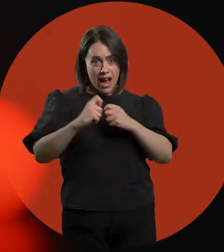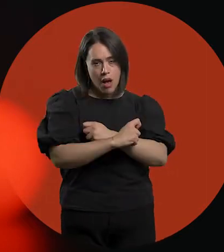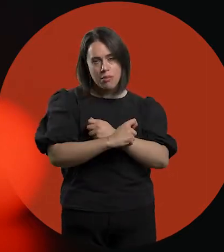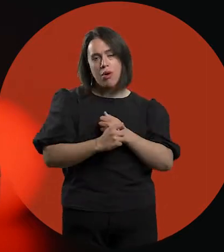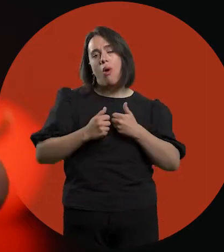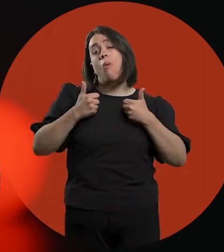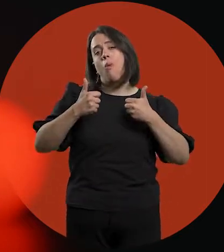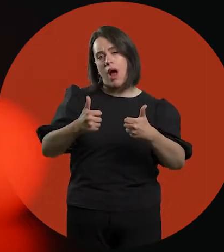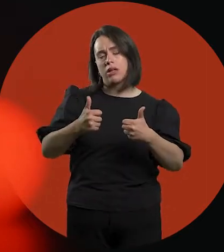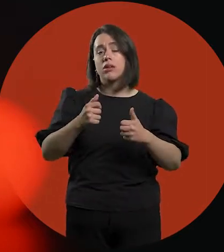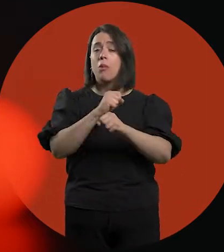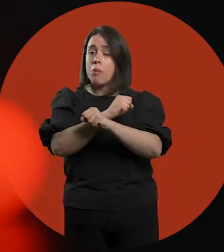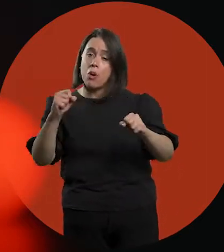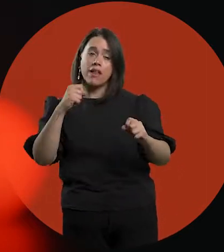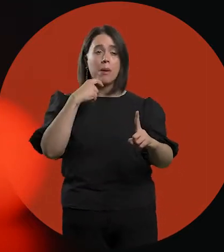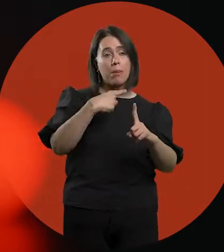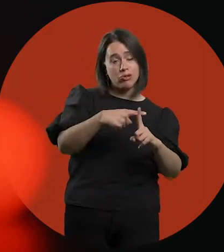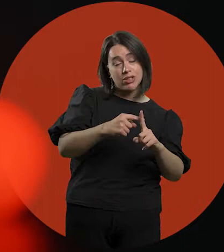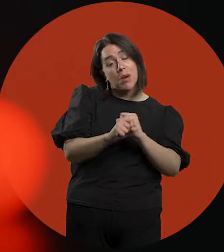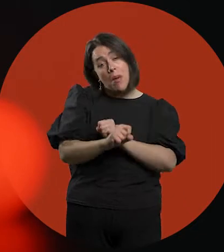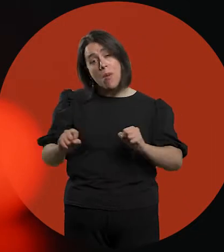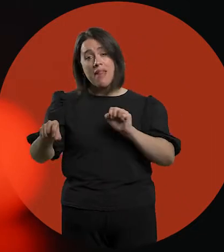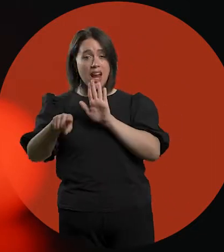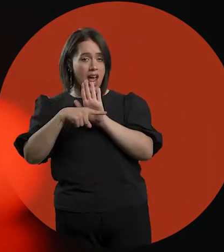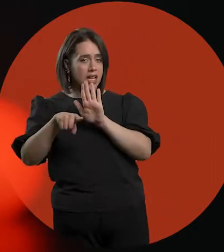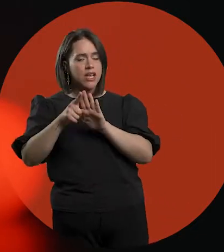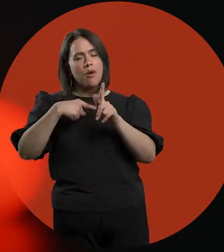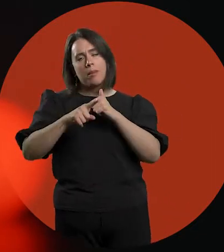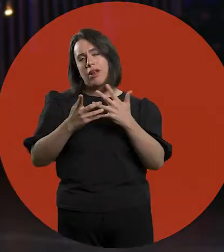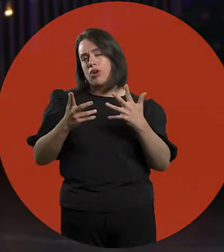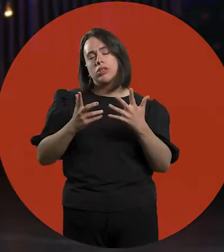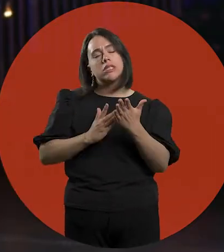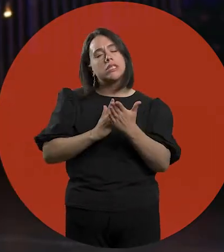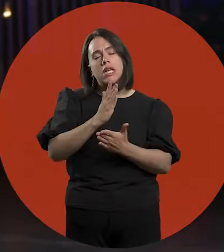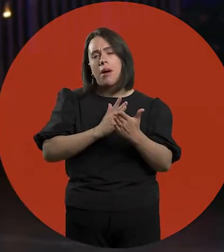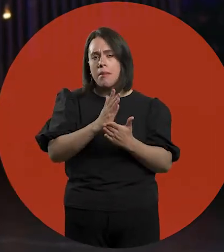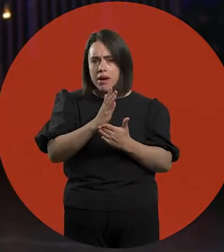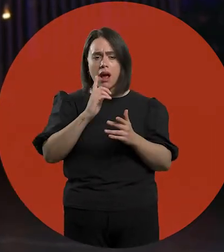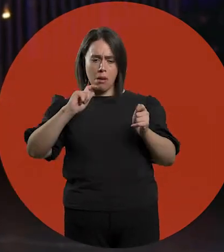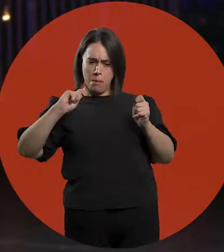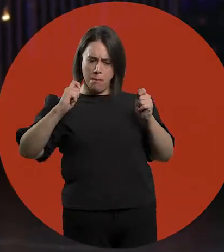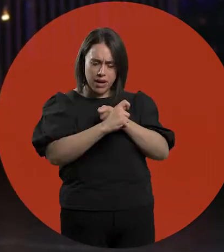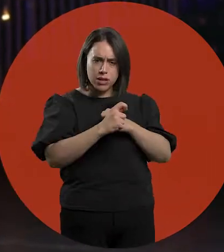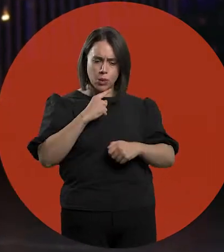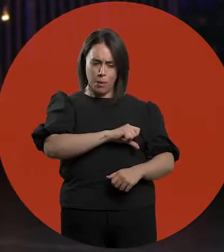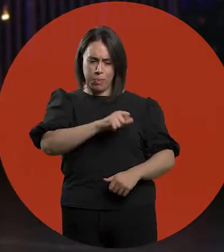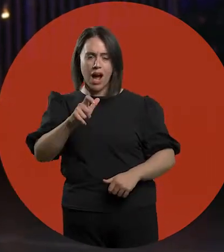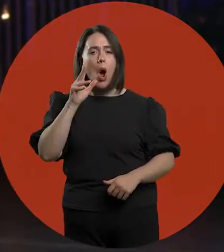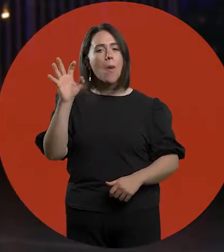Pueden ser positivos, negativos, pero siempre, siempre hay oportunidades a través de un cambio. Entonces está bueno.